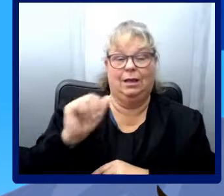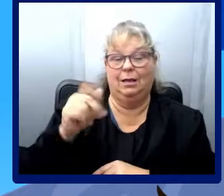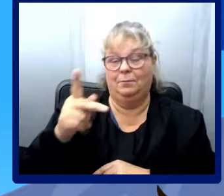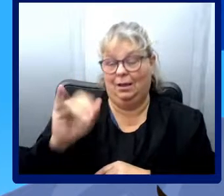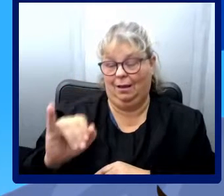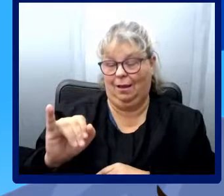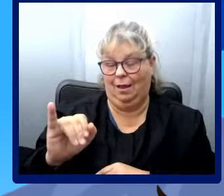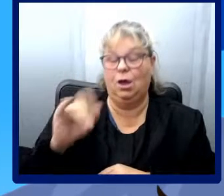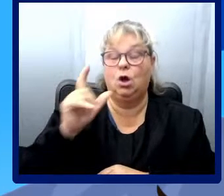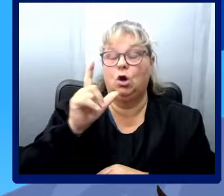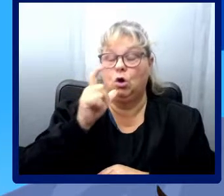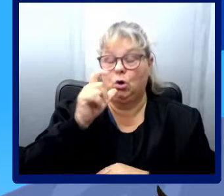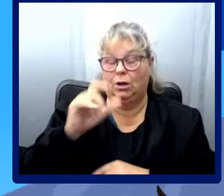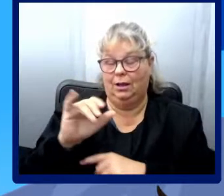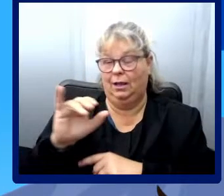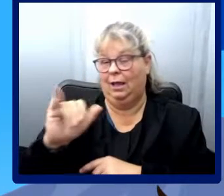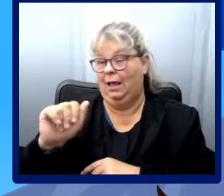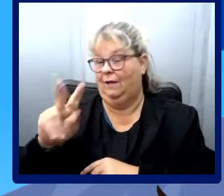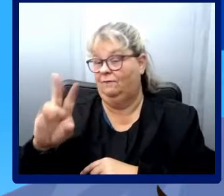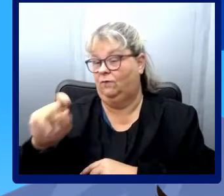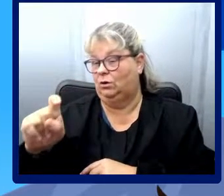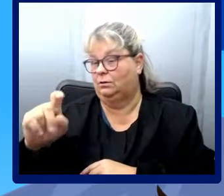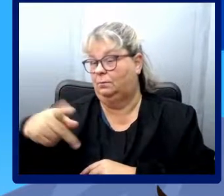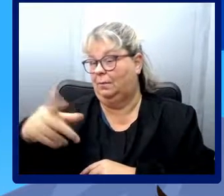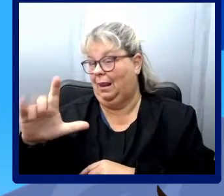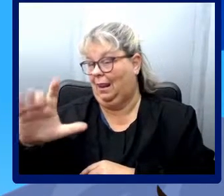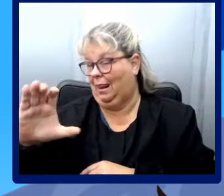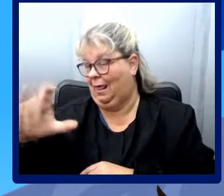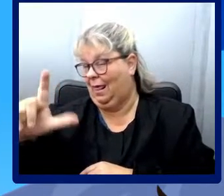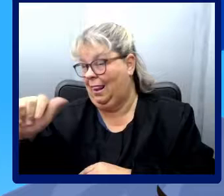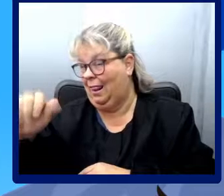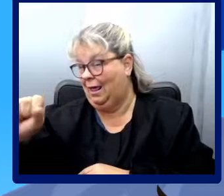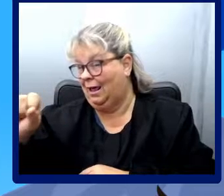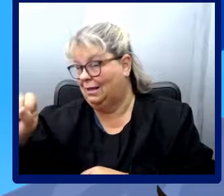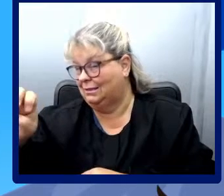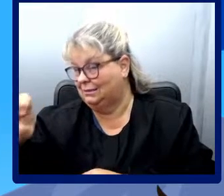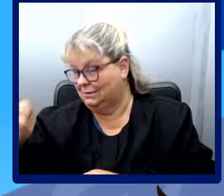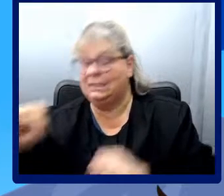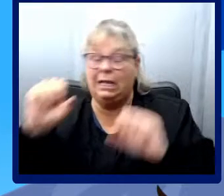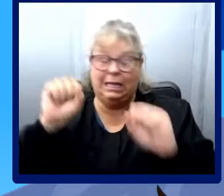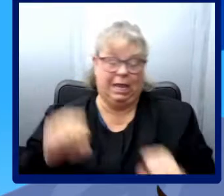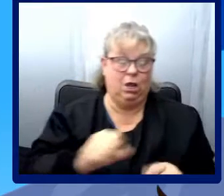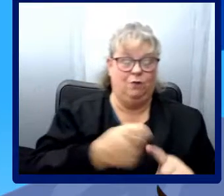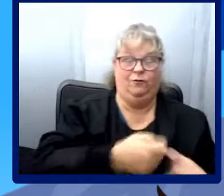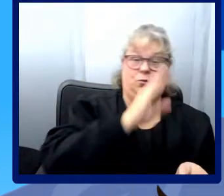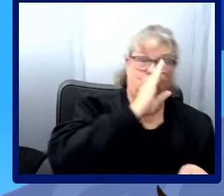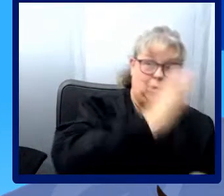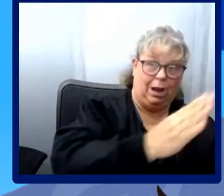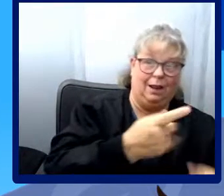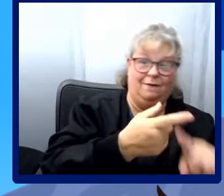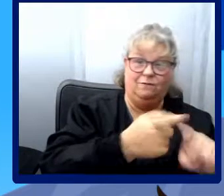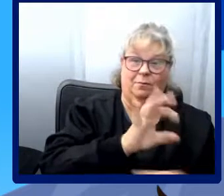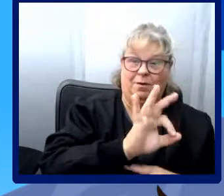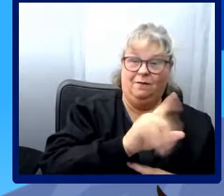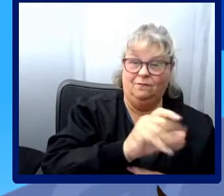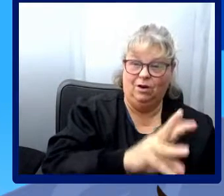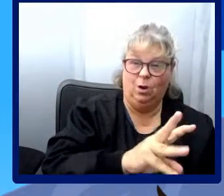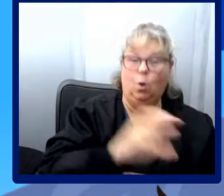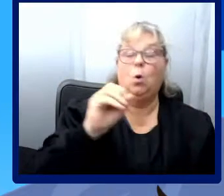Así, las clases Apex invocables y las llamadas API pueden ser invocadas directamente desde el flujo para recuperar información de otros sistemas.